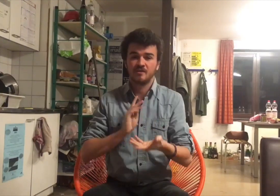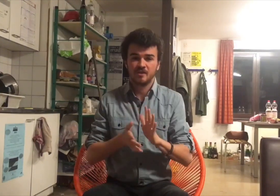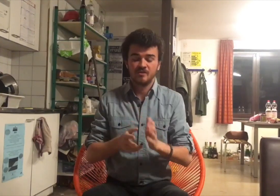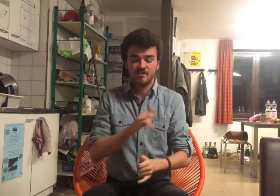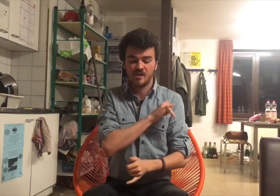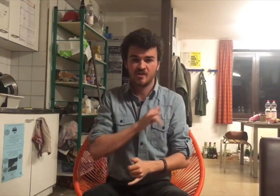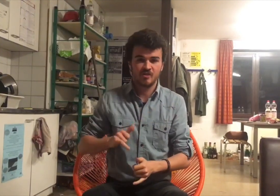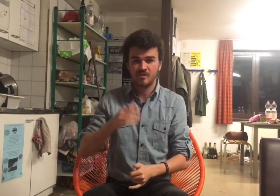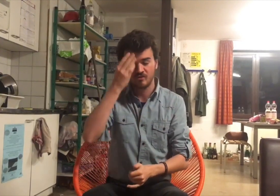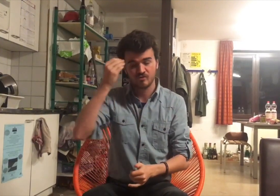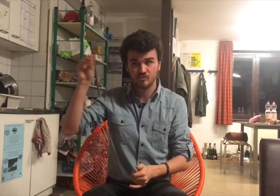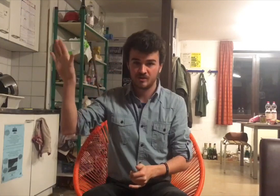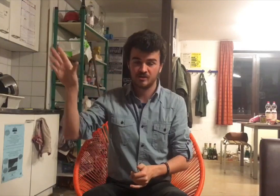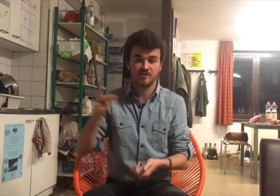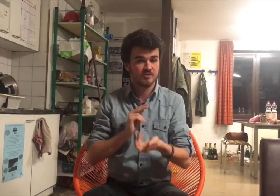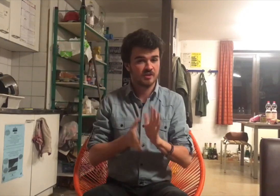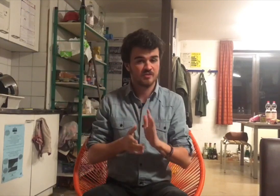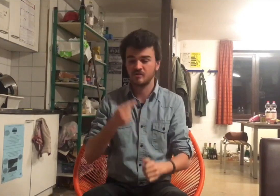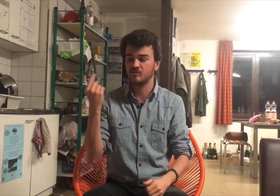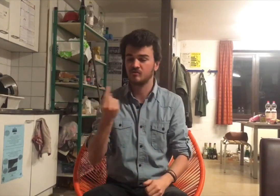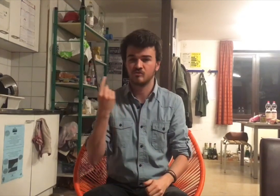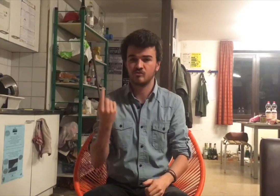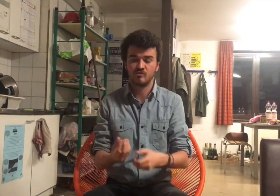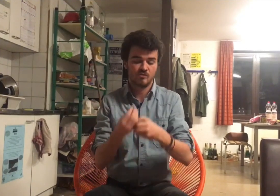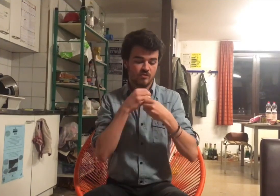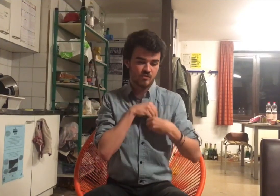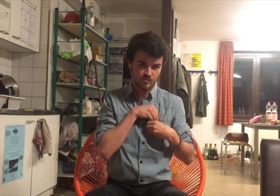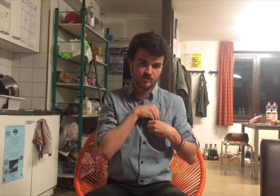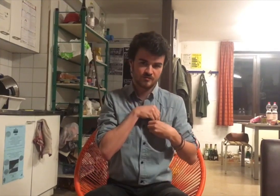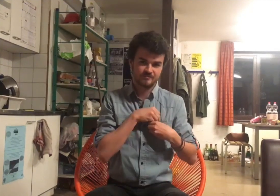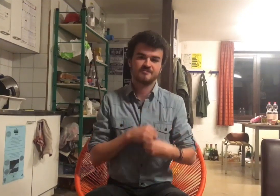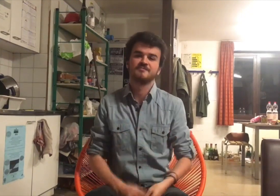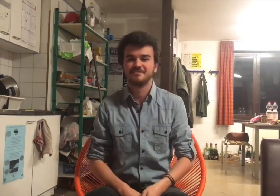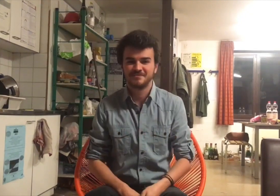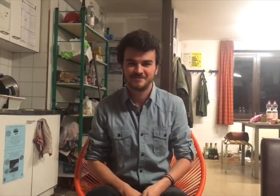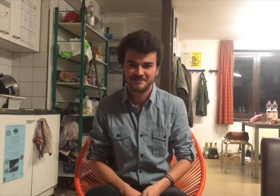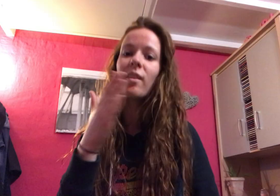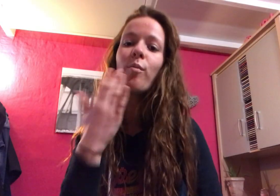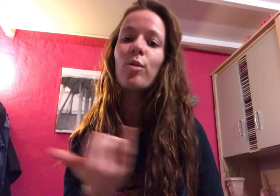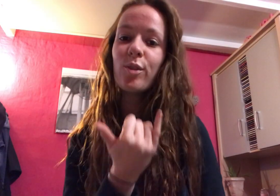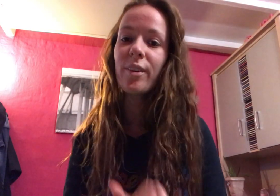Kap Signes, jamais je ne t'oublierai ! Le Kap Signes sera toujours dans mon coeur. Bonjour